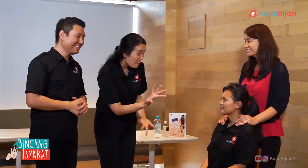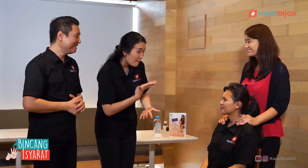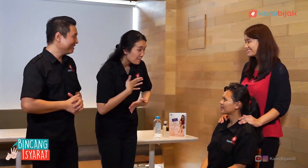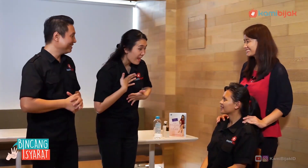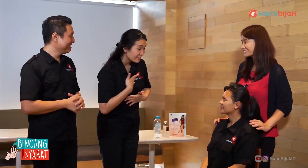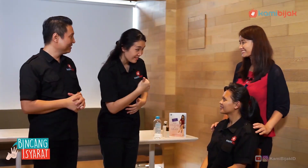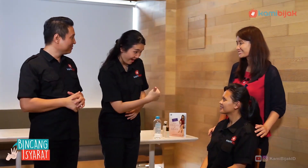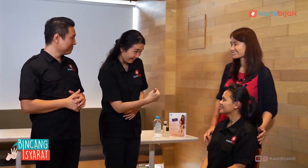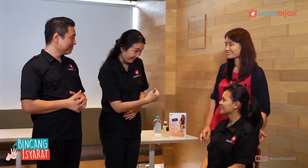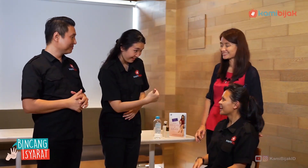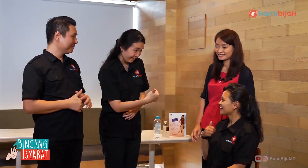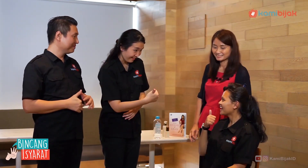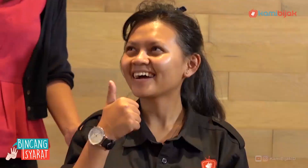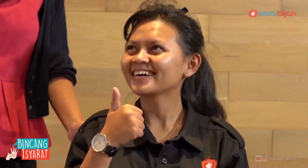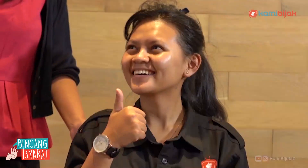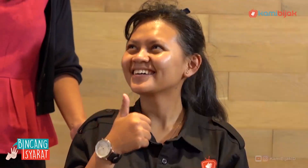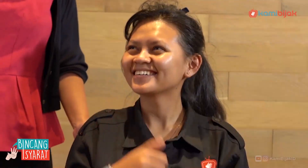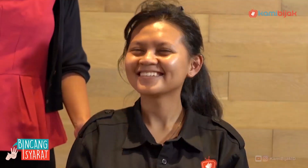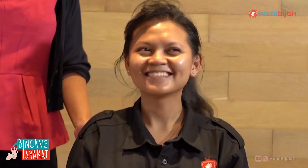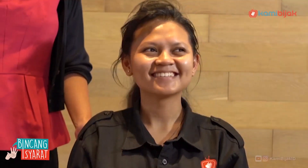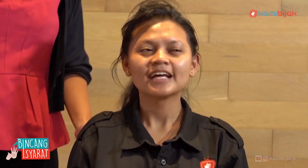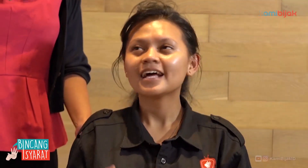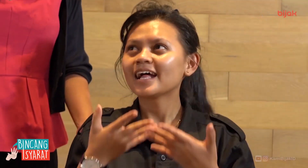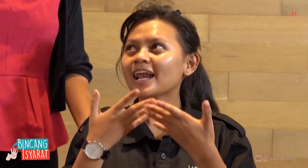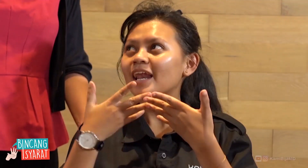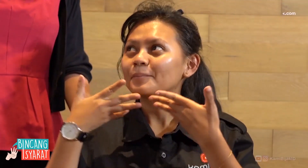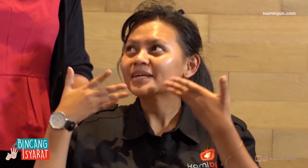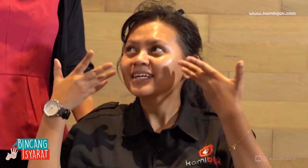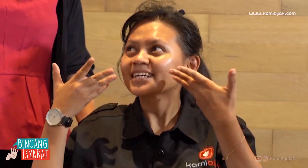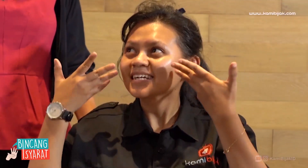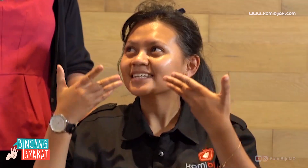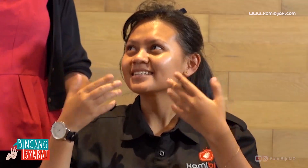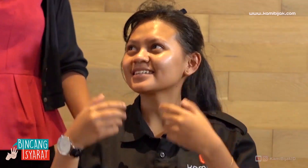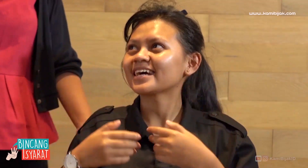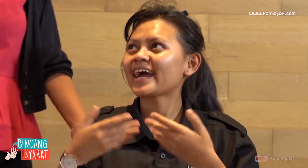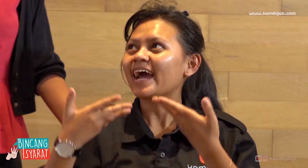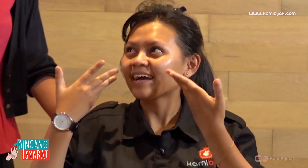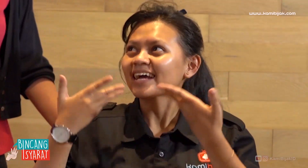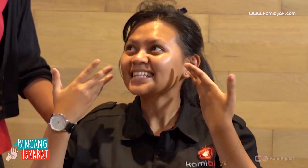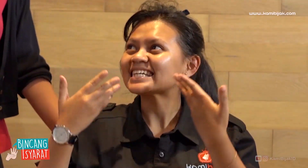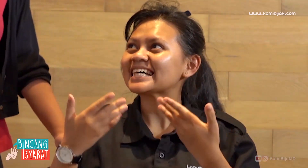Bagaimana perasaannya? Oh enak. Terasa enteng.